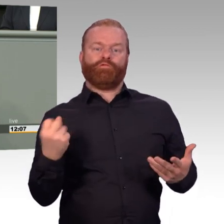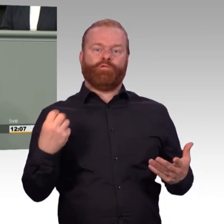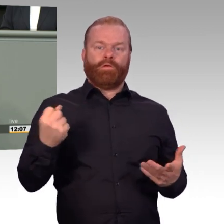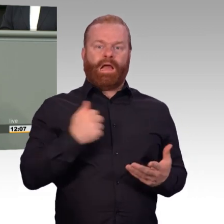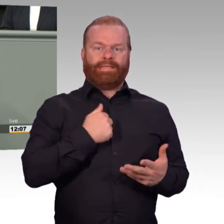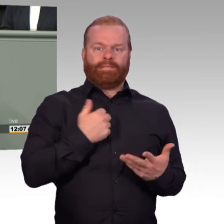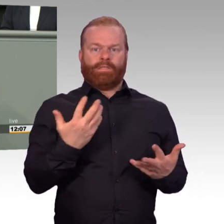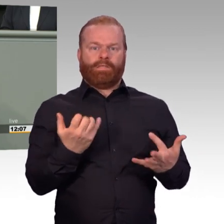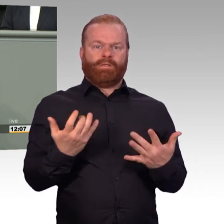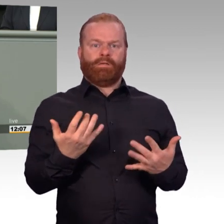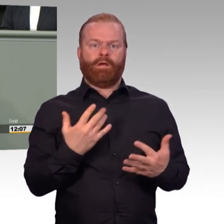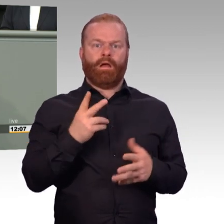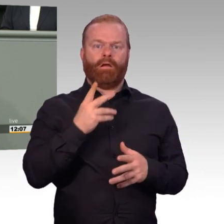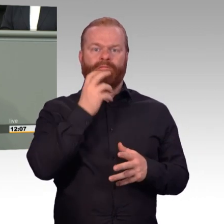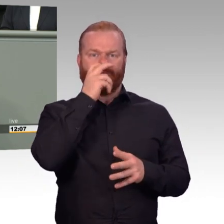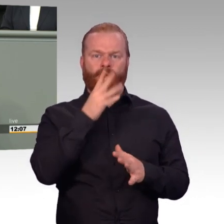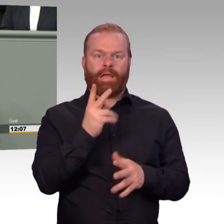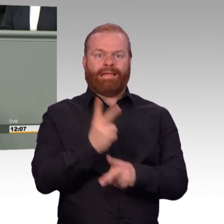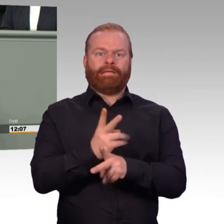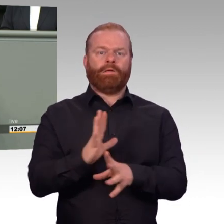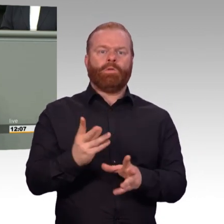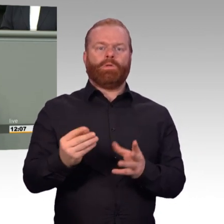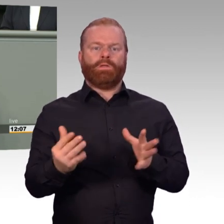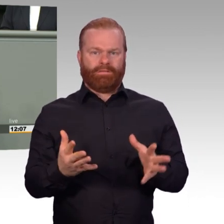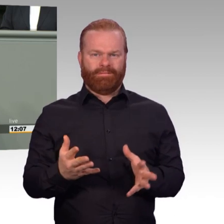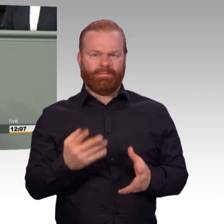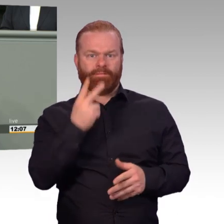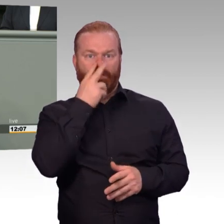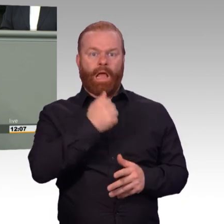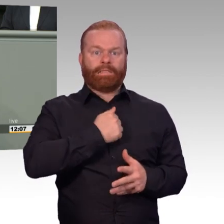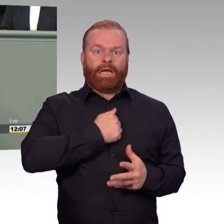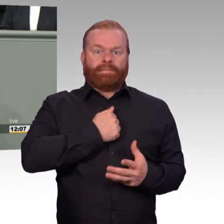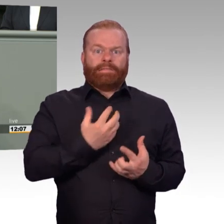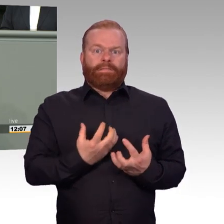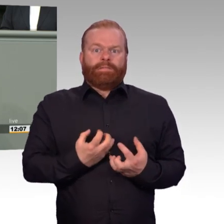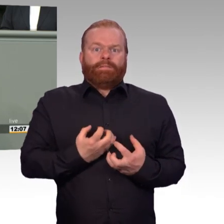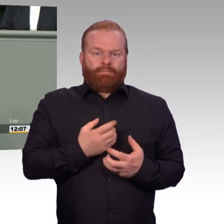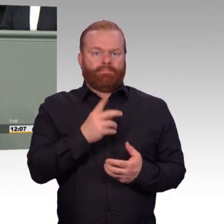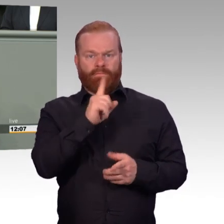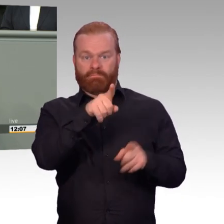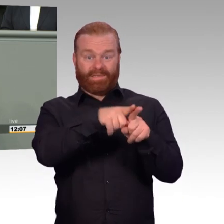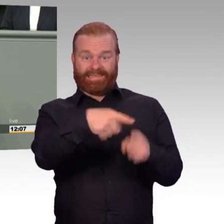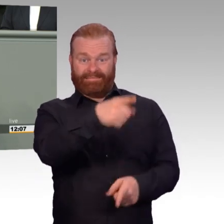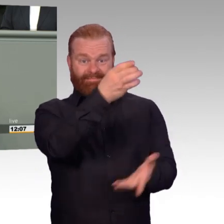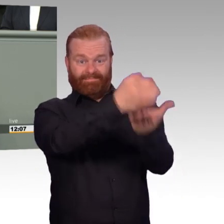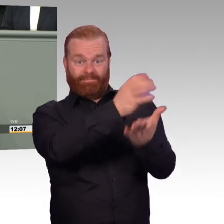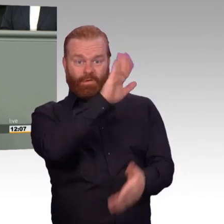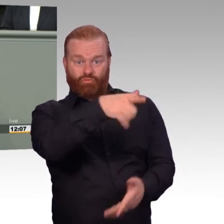dass ich ja keine Ahnung, jetzt gilt es einmal, Mut in Ihrem Leben zu beweisen. Und Mut ist etwas Gutes. Wenn Mut Sie durchströmt, dann ist das etwas Kräftiges.